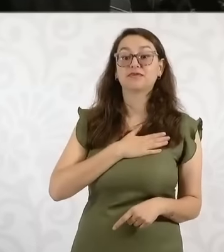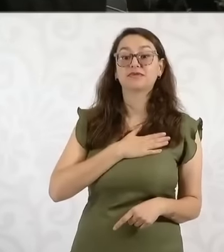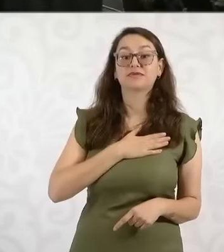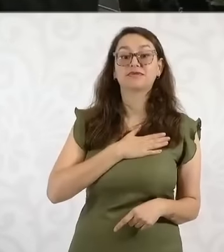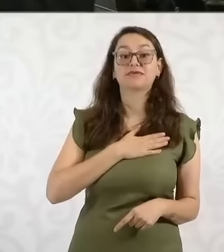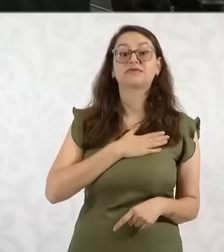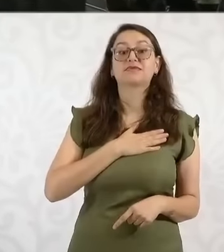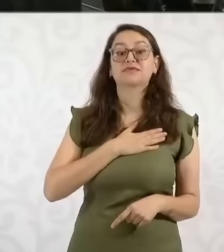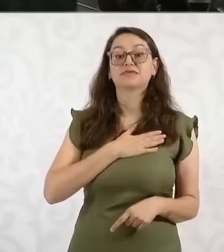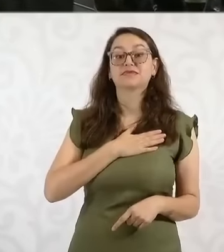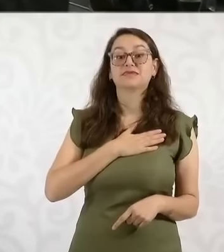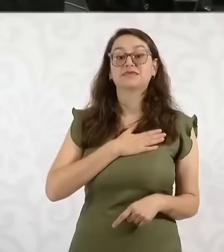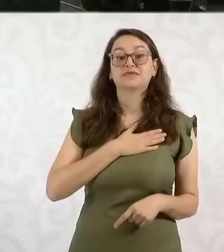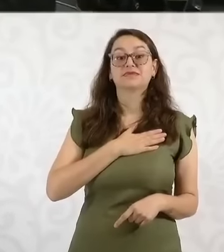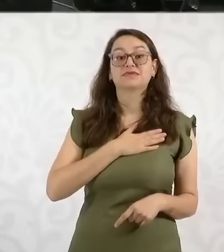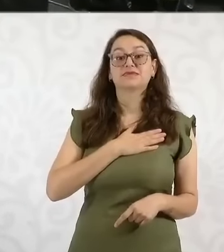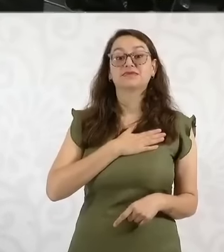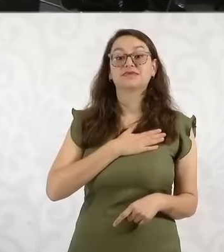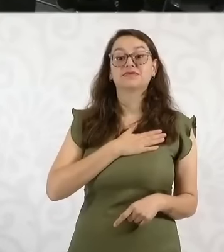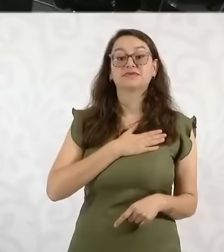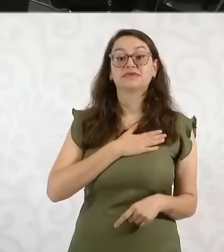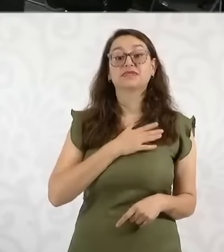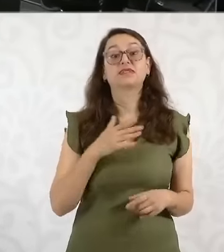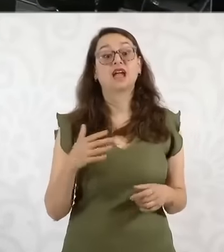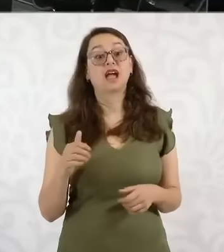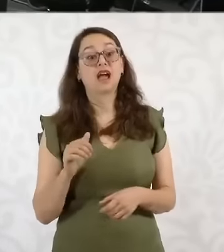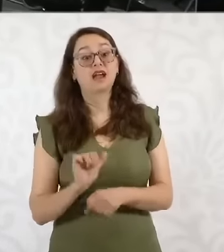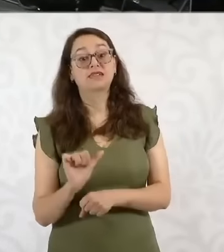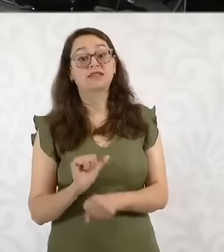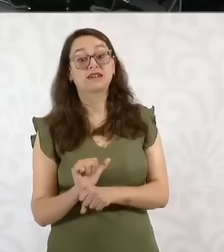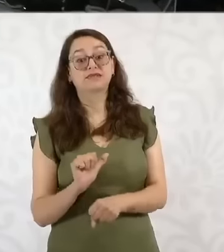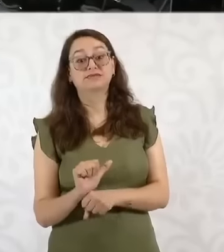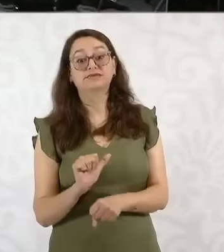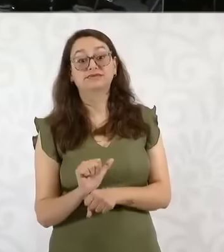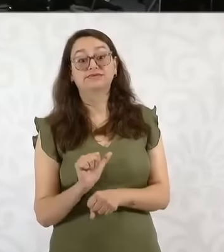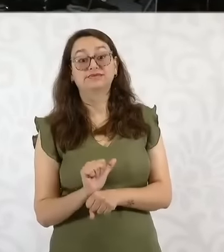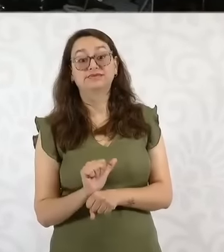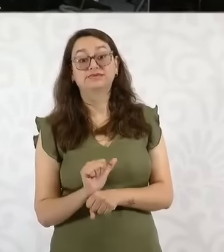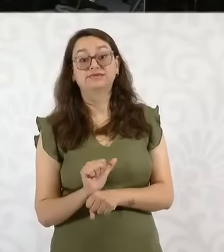bájenla? Perdón, perdón. ¿Quién le va a Argentina?